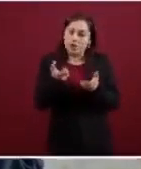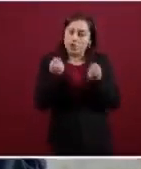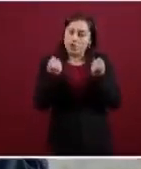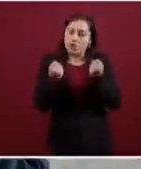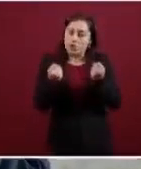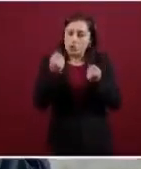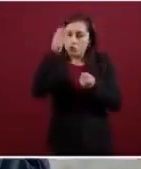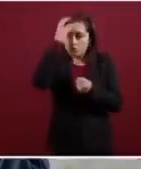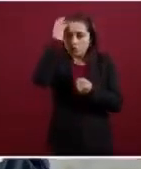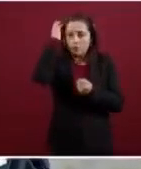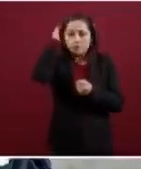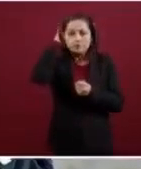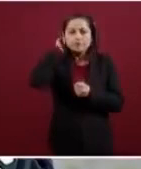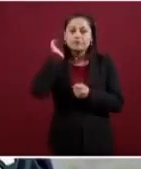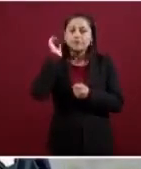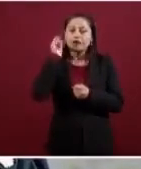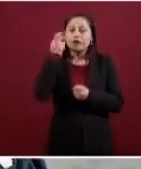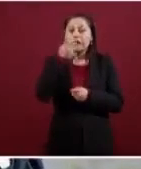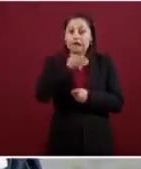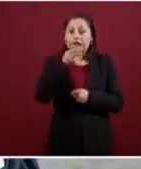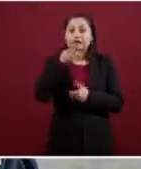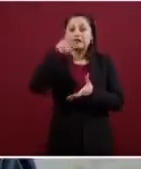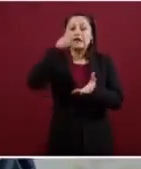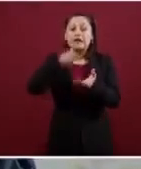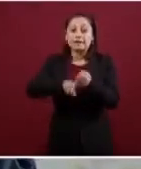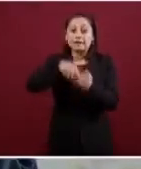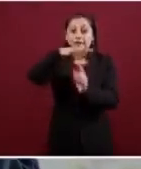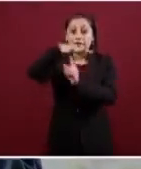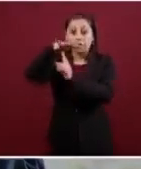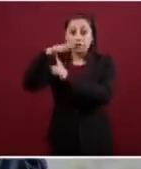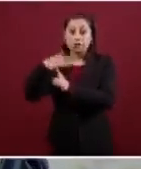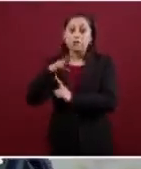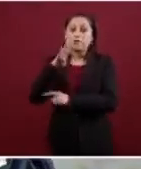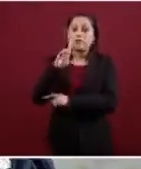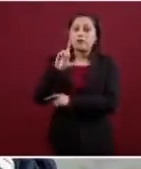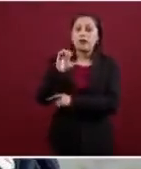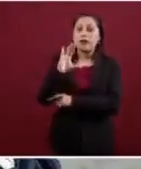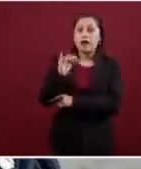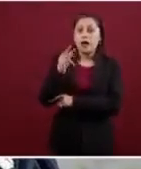son las armas que traían nuestros helicópteros de combate, los Black Hawk, que pudieron haberse